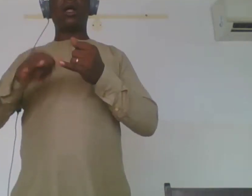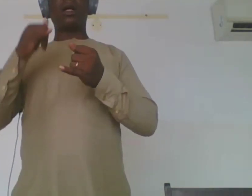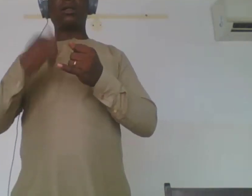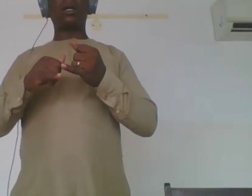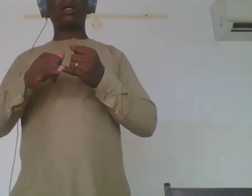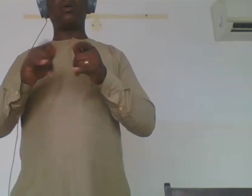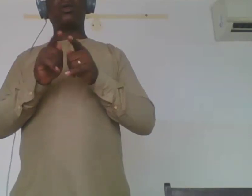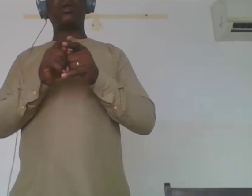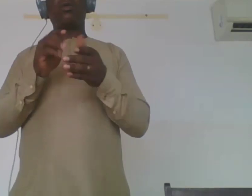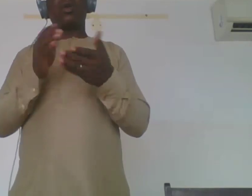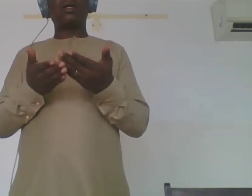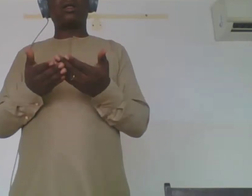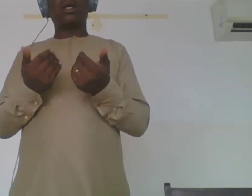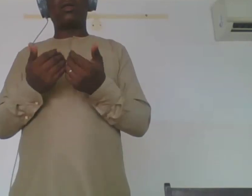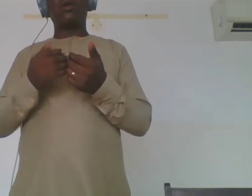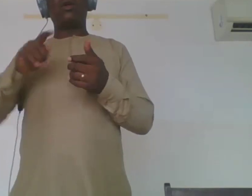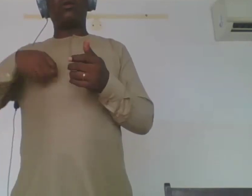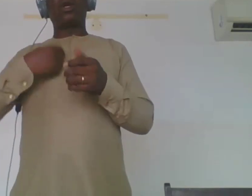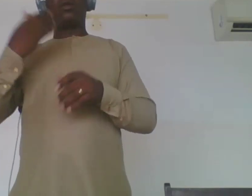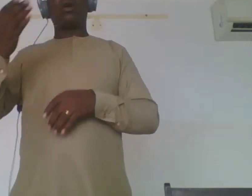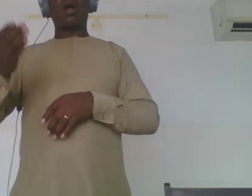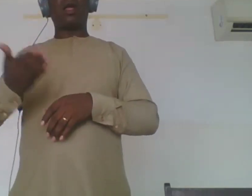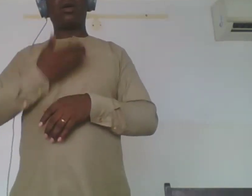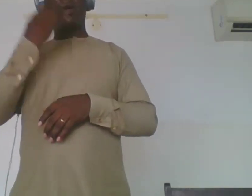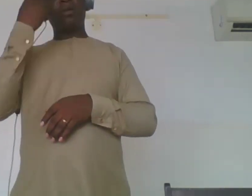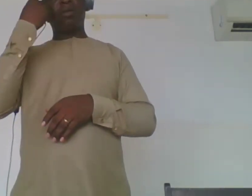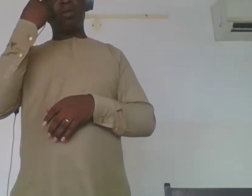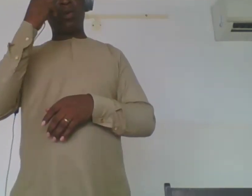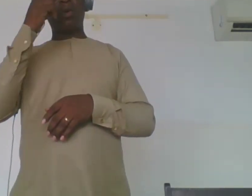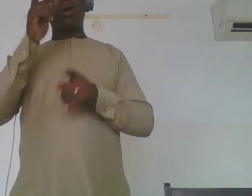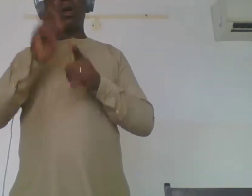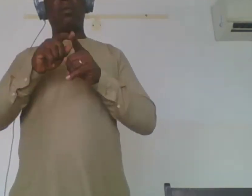moindre nous allons accueillir pour un un mot de conclusion et des perspective